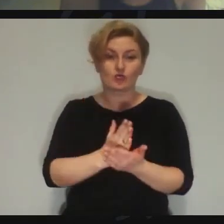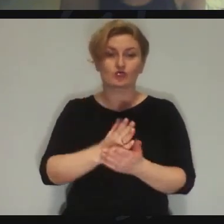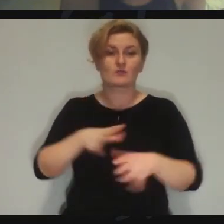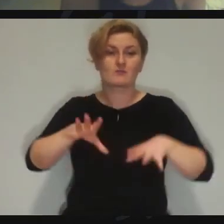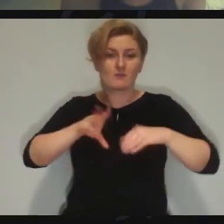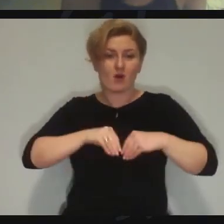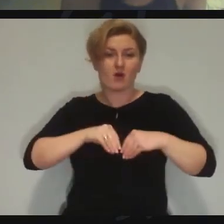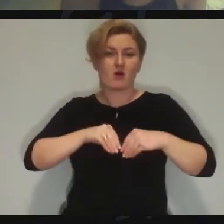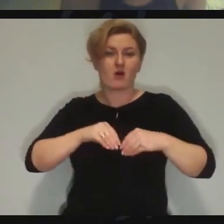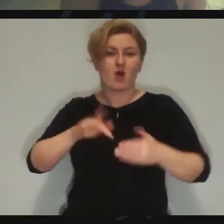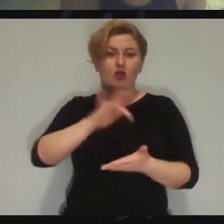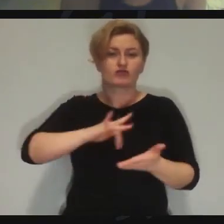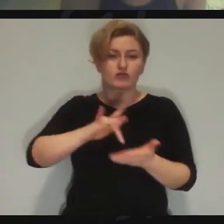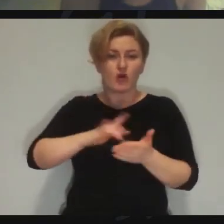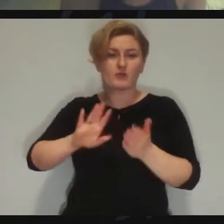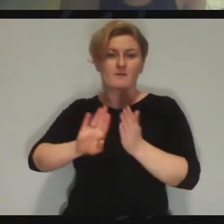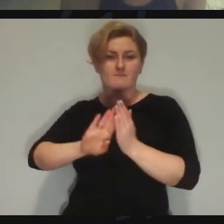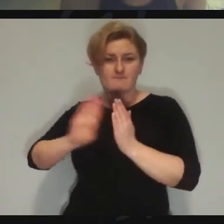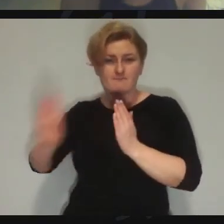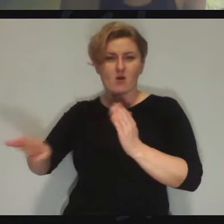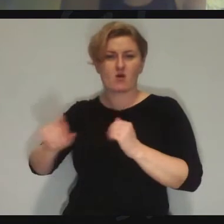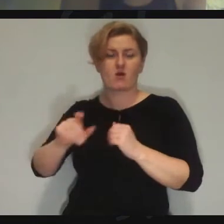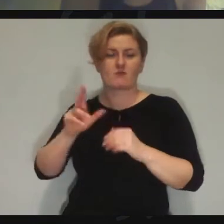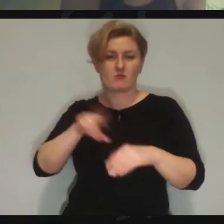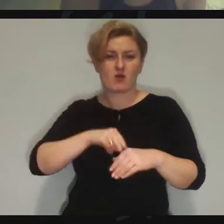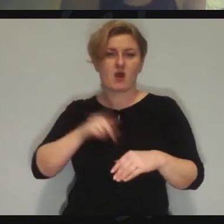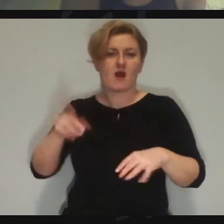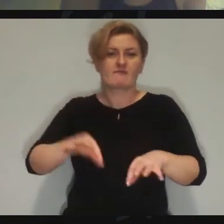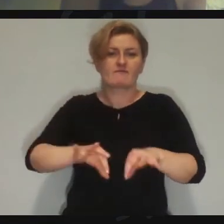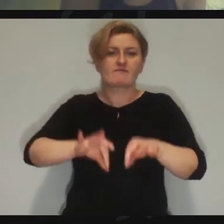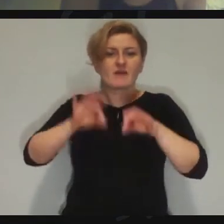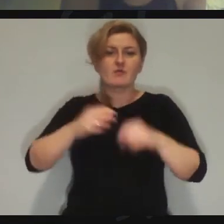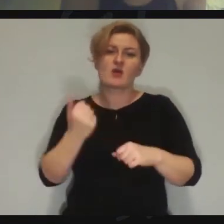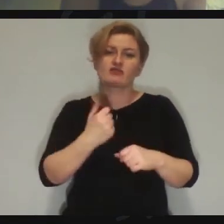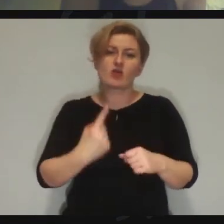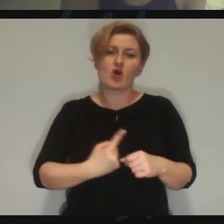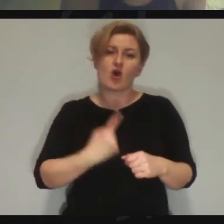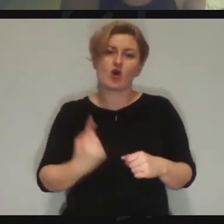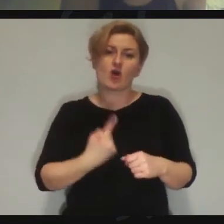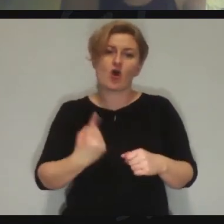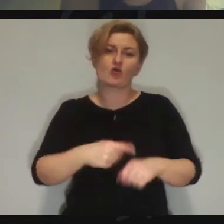decydują się zostać rok dłużej, bo chcą jeszcze występować.